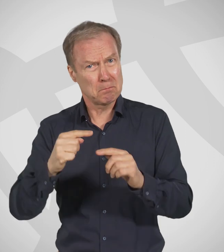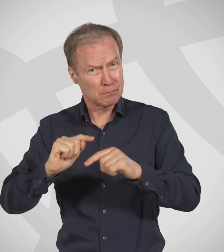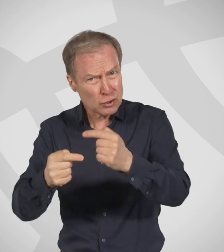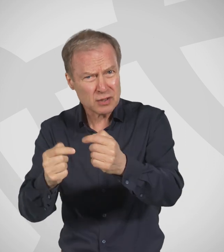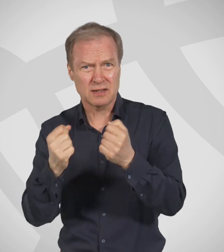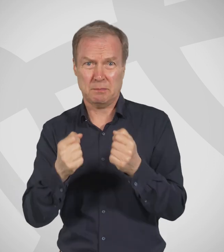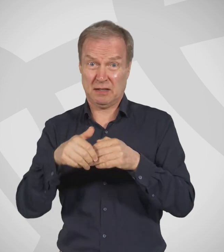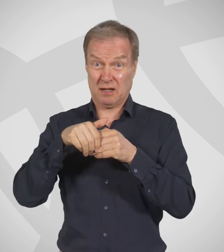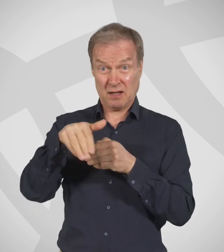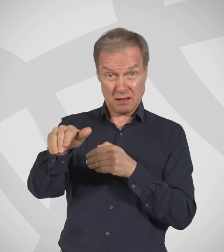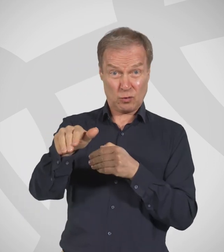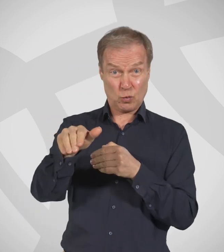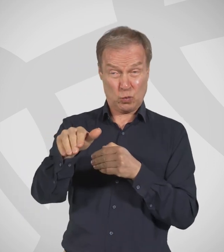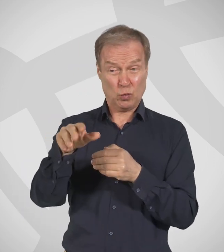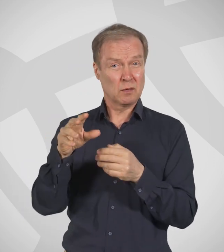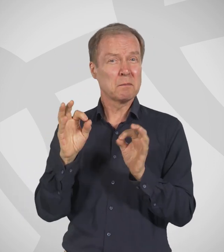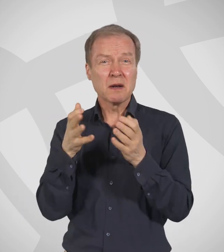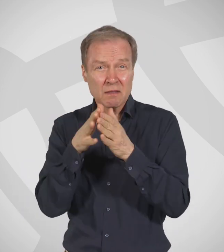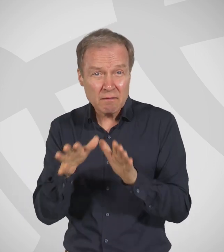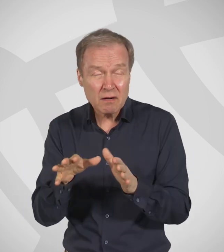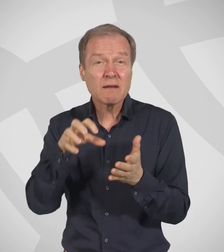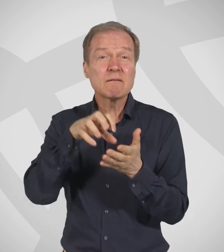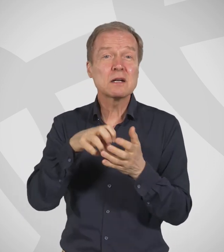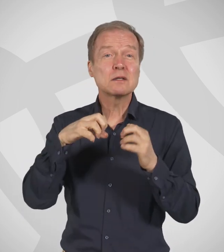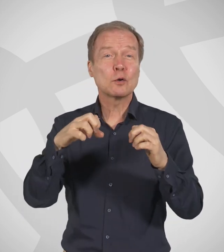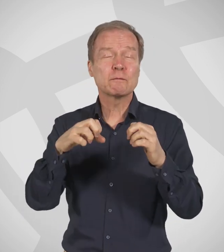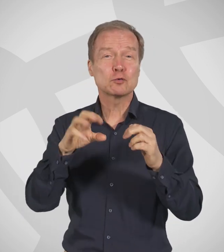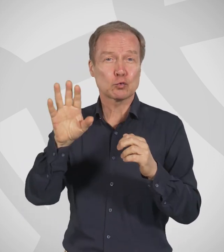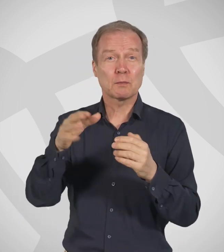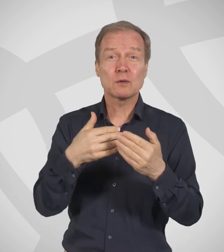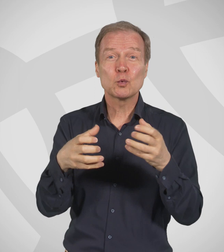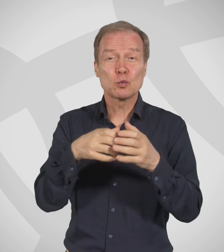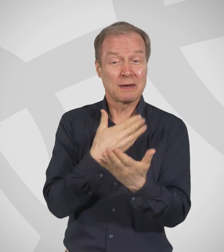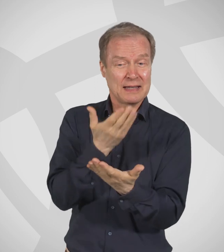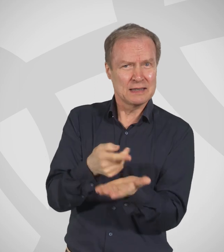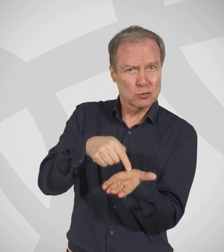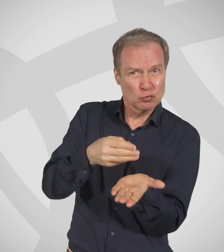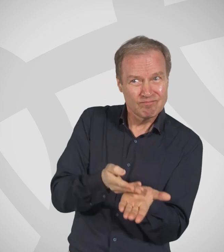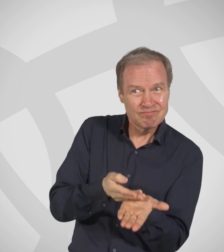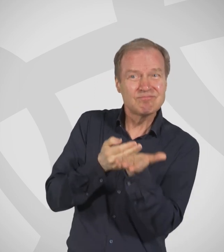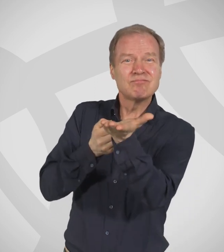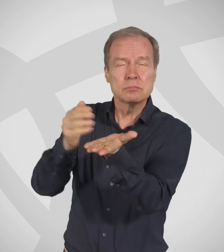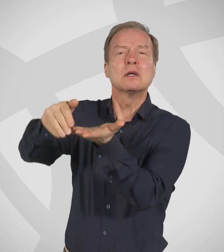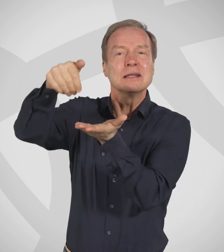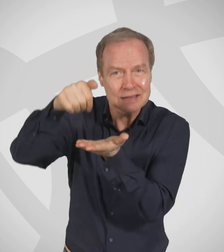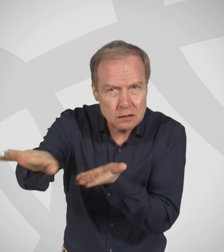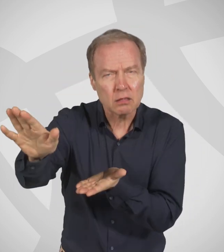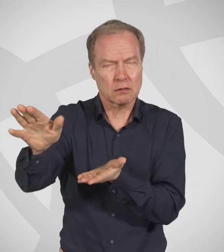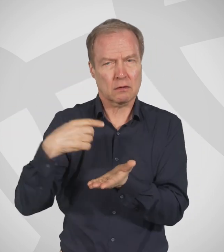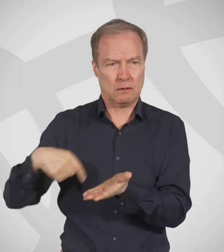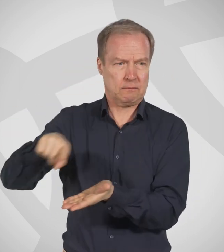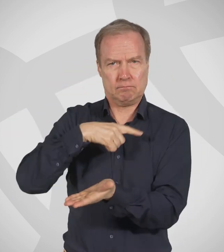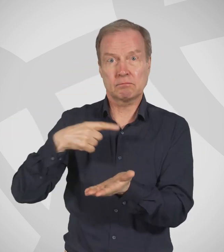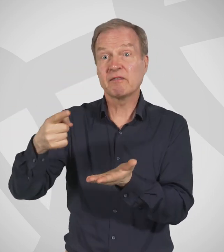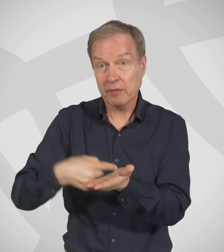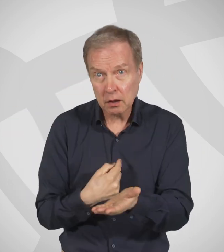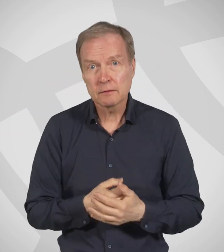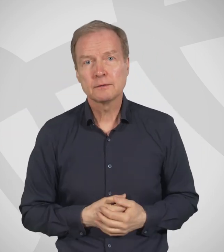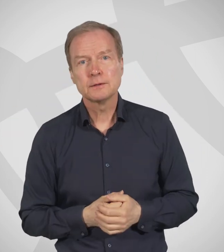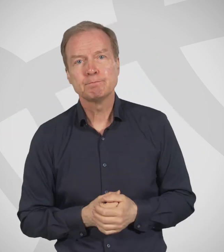että prosessi jatkuu valtioneuvoston työryhmän esityksen pohjalta.